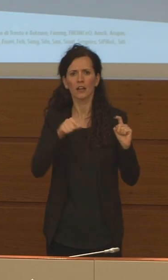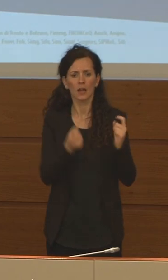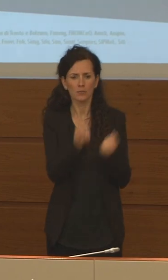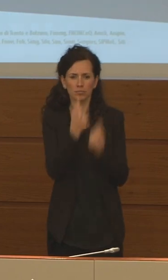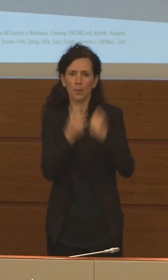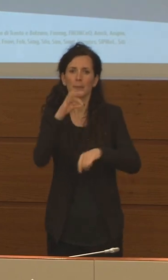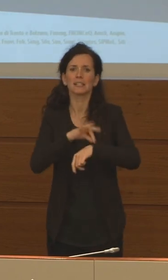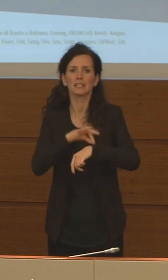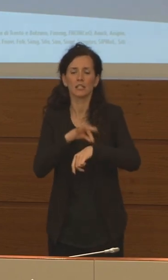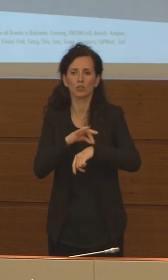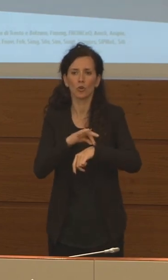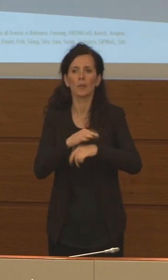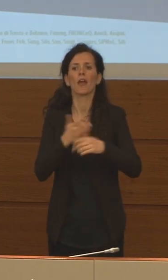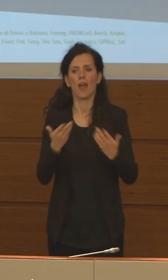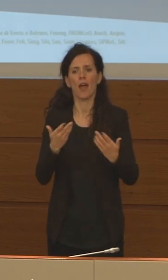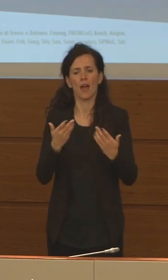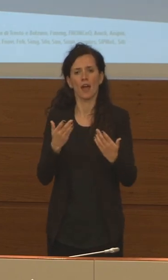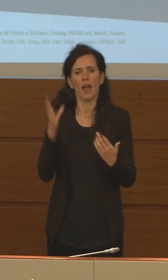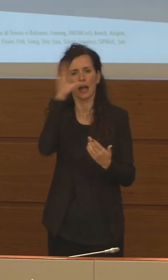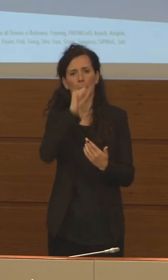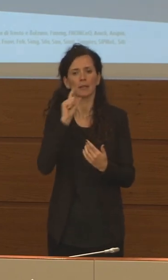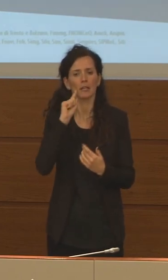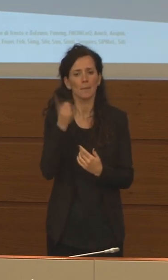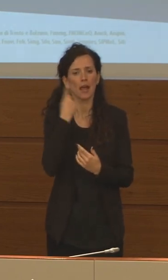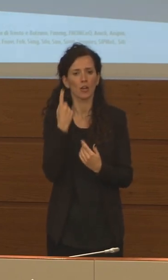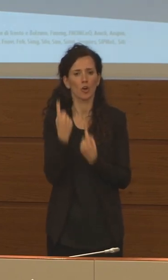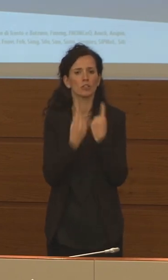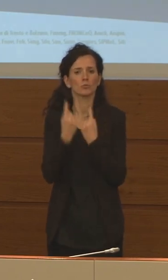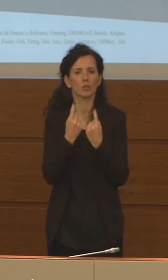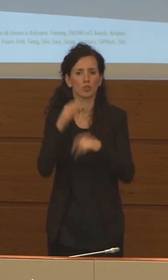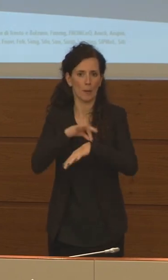avere delle informazioni accurate di alta qualità.